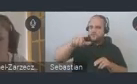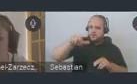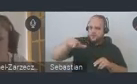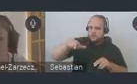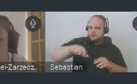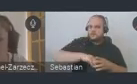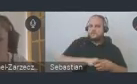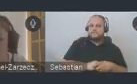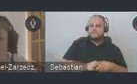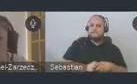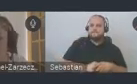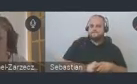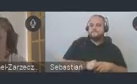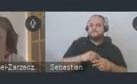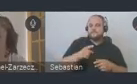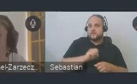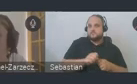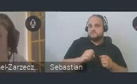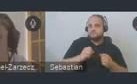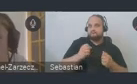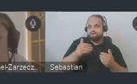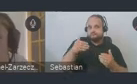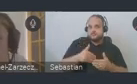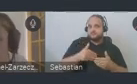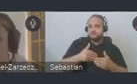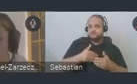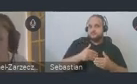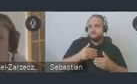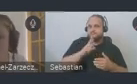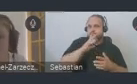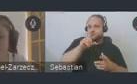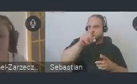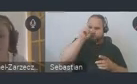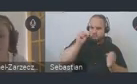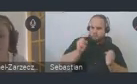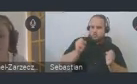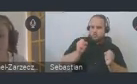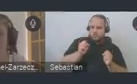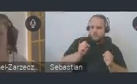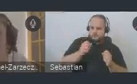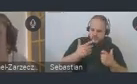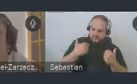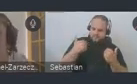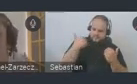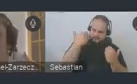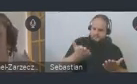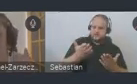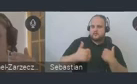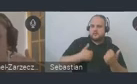To też jest kolejny sposób na przełamanie tego lęku. Na to by dana osoba mogła powiedzieć,